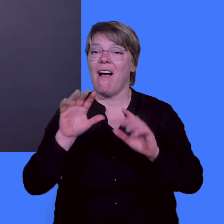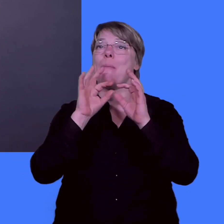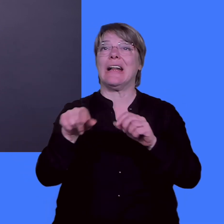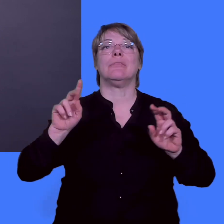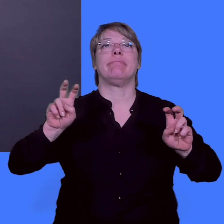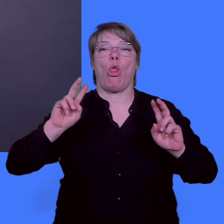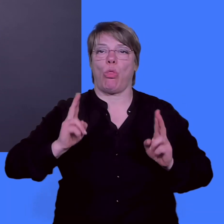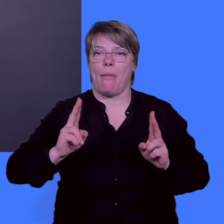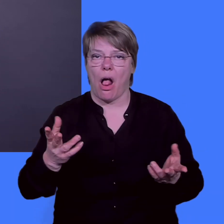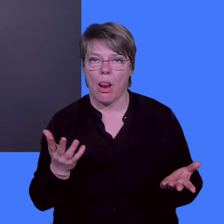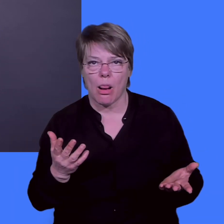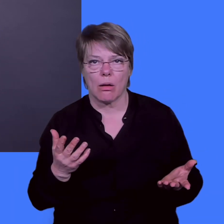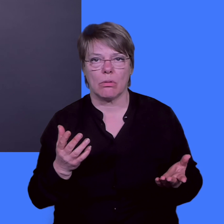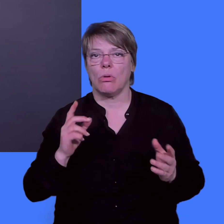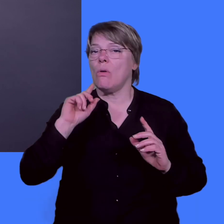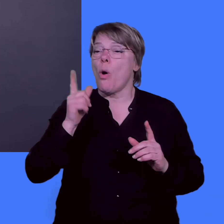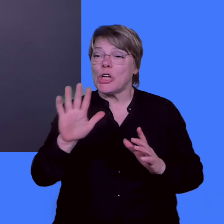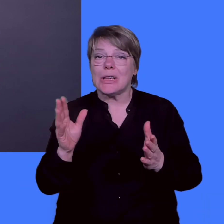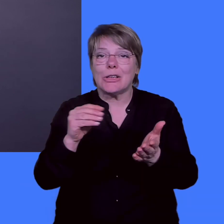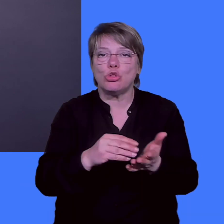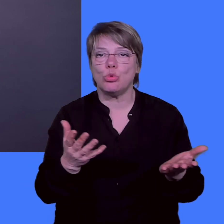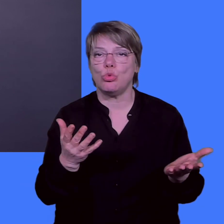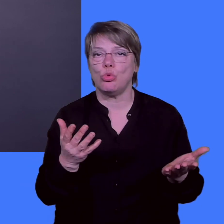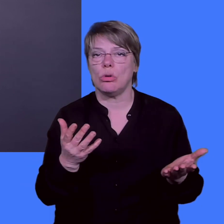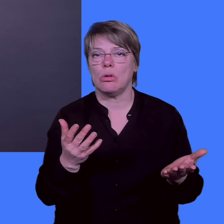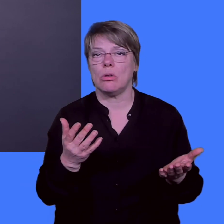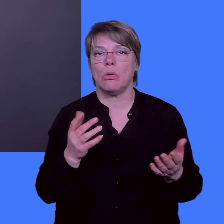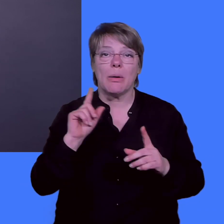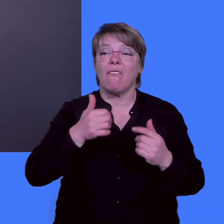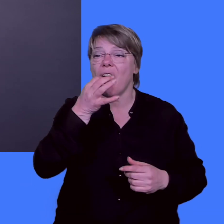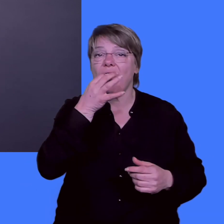"Wie ist das eigentlich bei dir?" oder "Wo kommt ihr eigentlich her?" oder "Wer sind jetzt deine Eltern?"